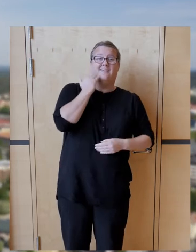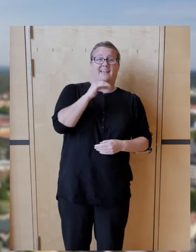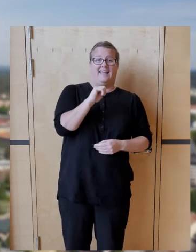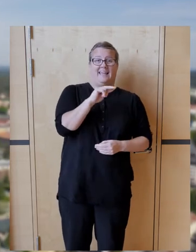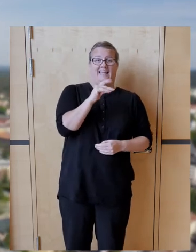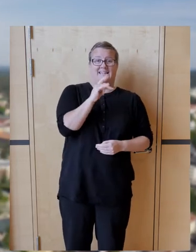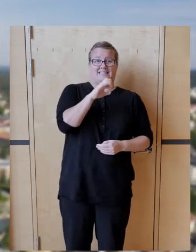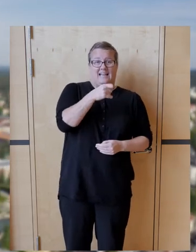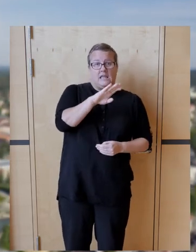När är aktuellt från början